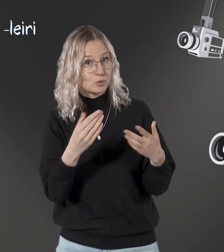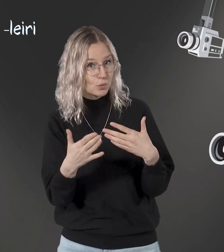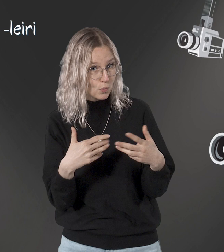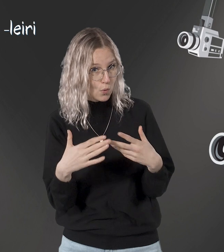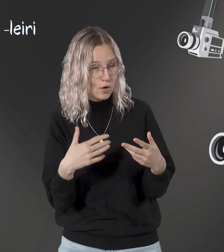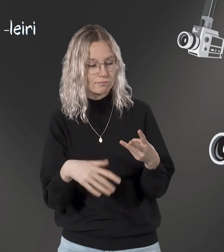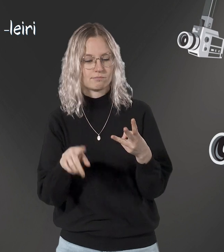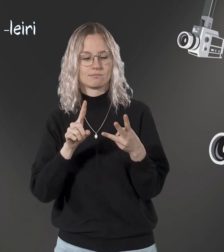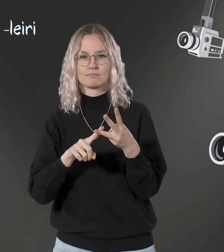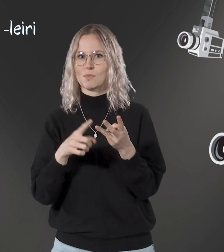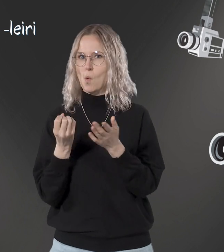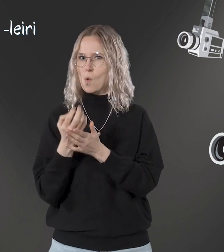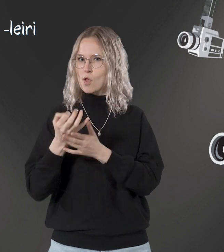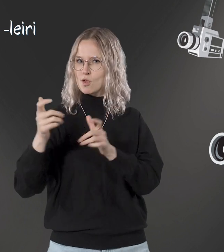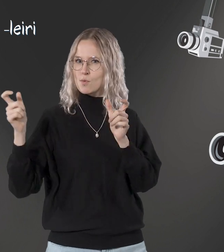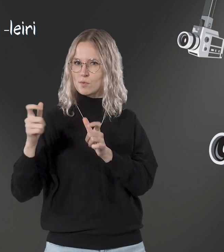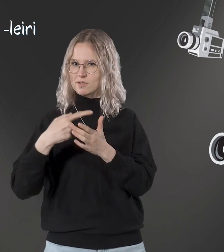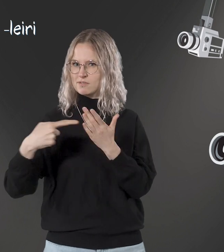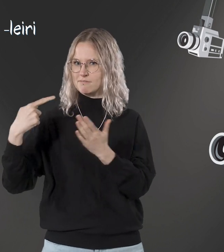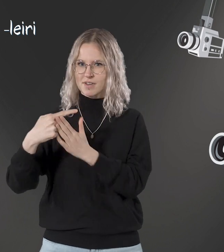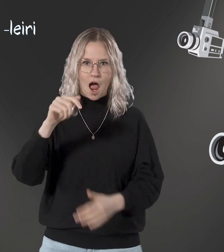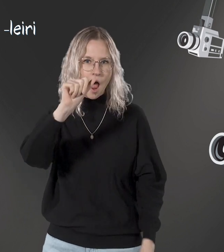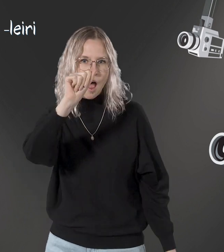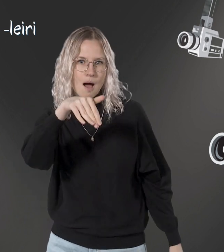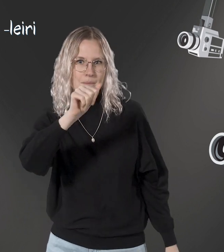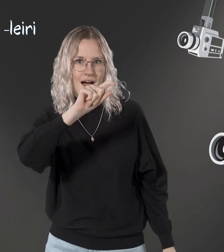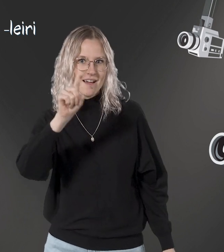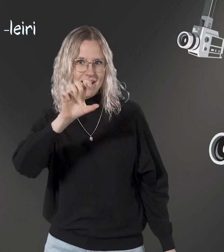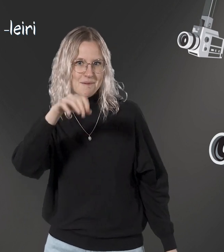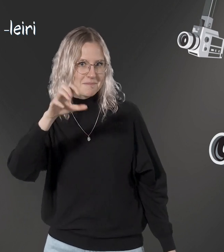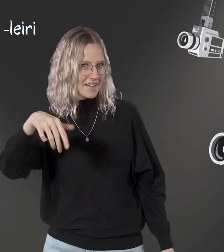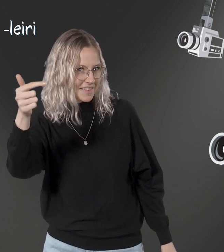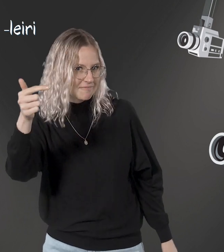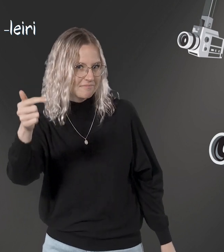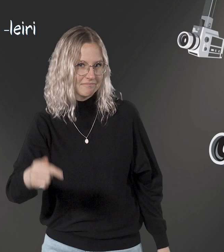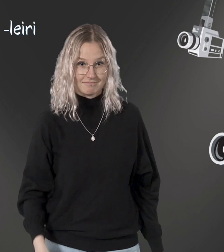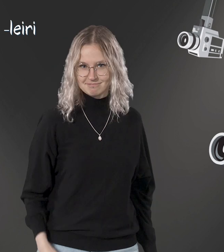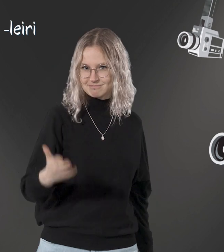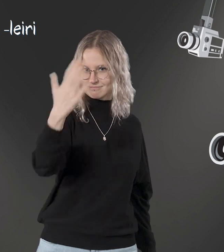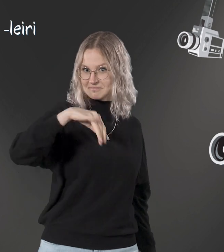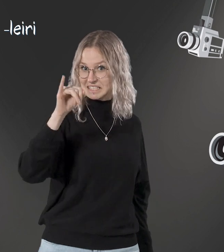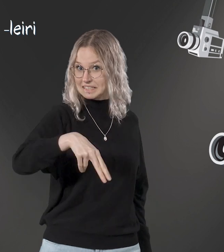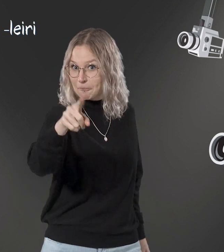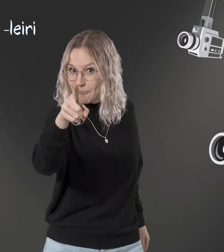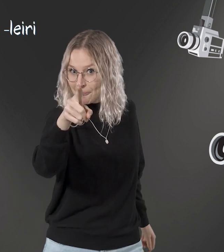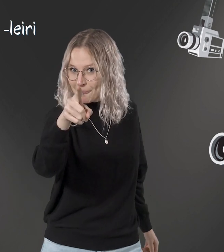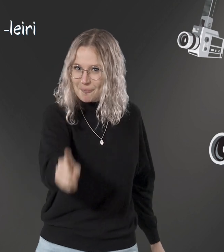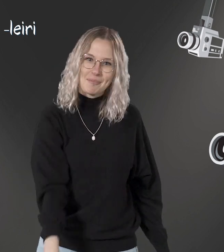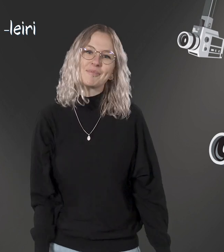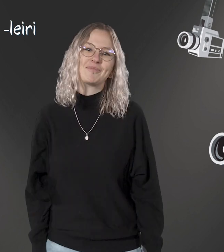nuorisotyö ja tuotantoyhtiö Amazement. Tulehan mukaan!